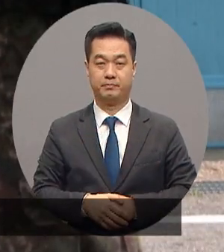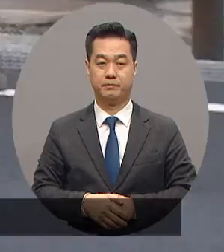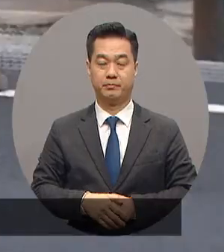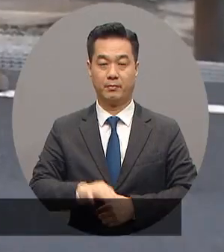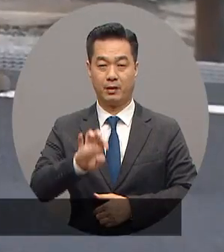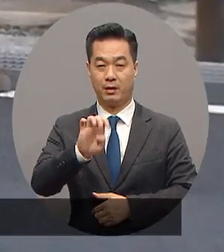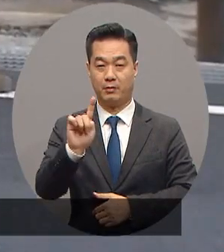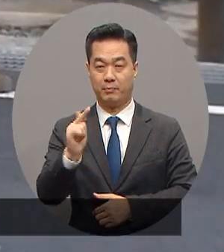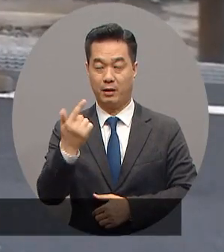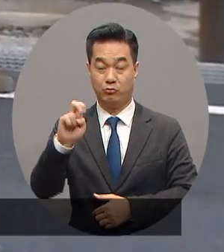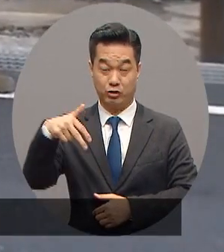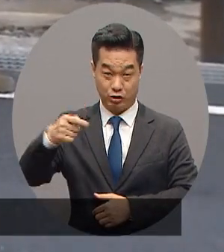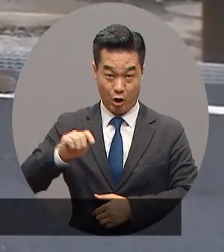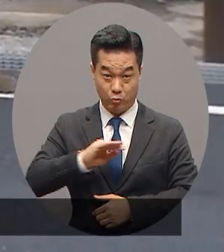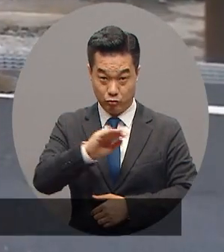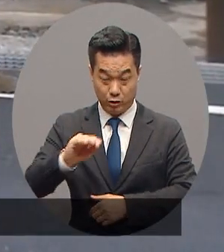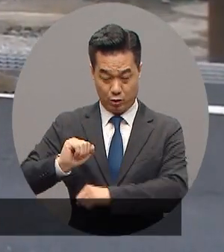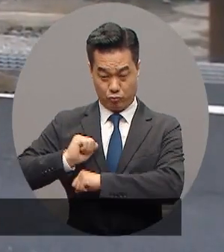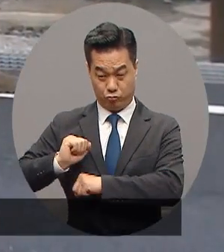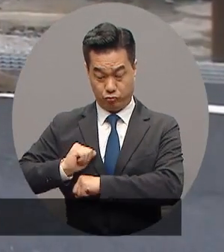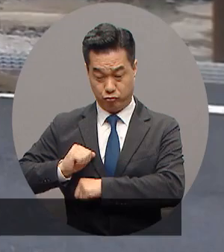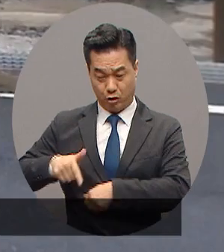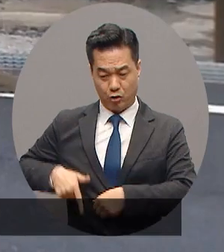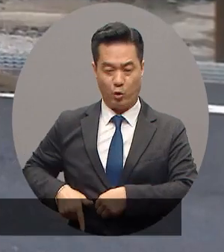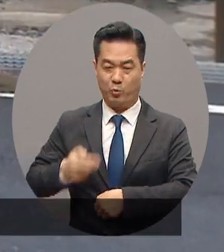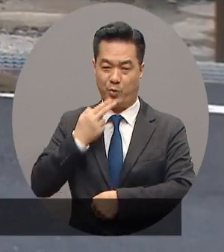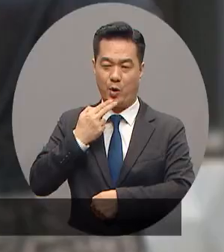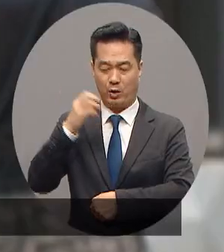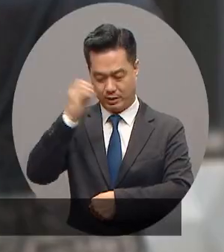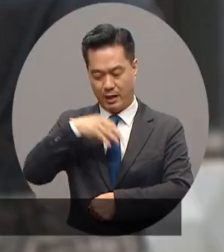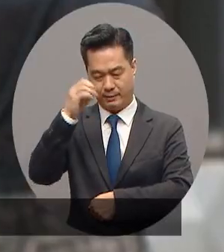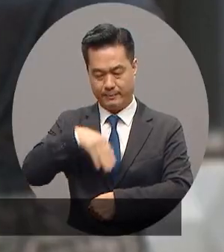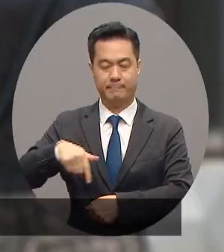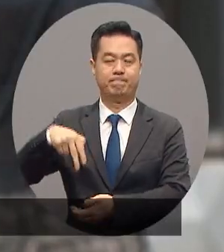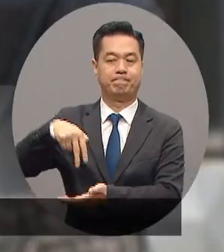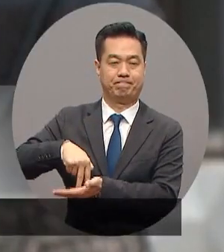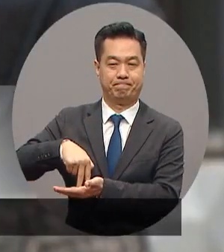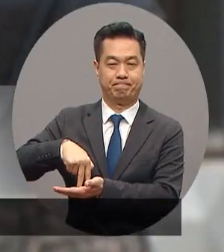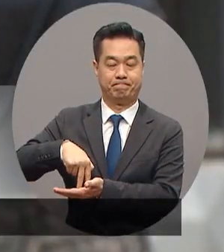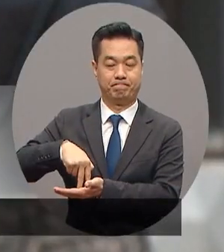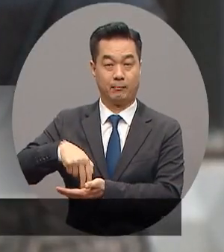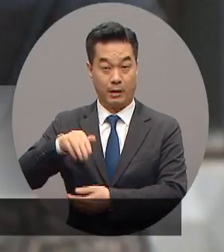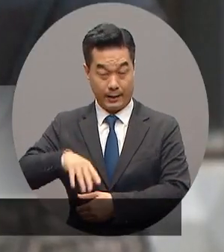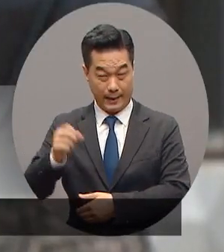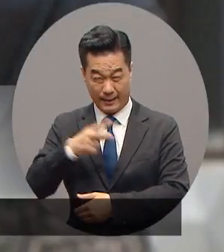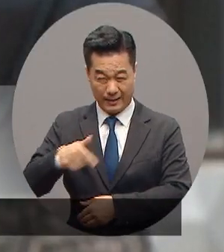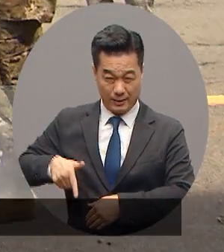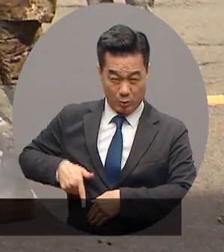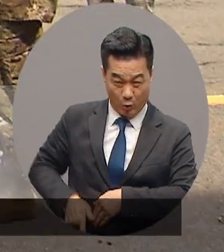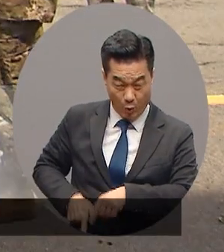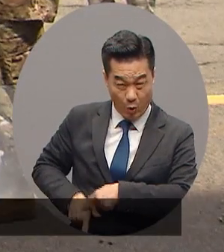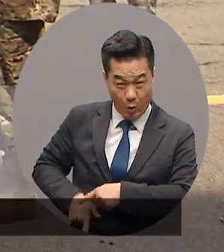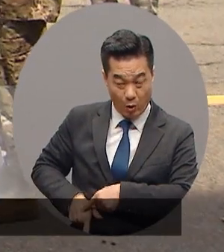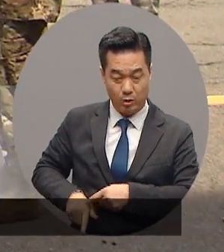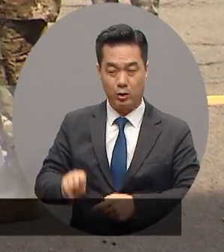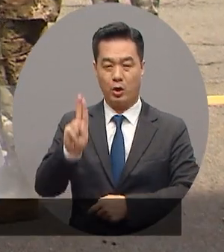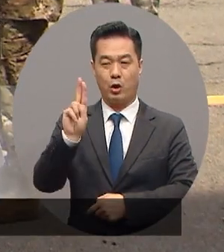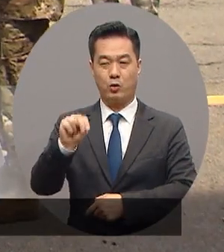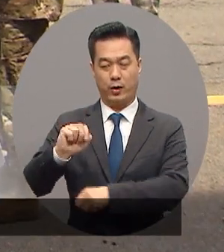판문점에 근무하는 우리 측 요원들은 무장하지 않은 상태를 유지하고 있습니다.